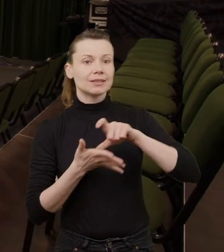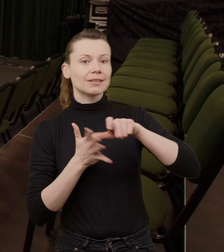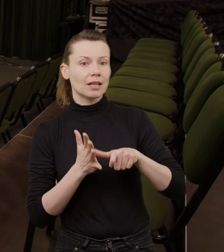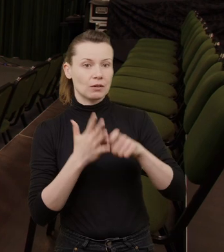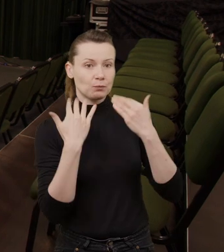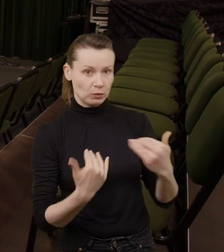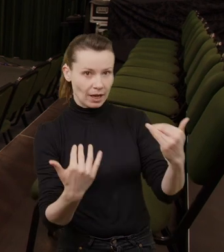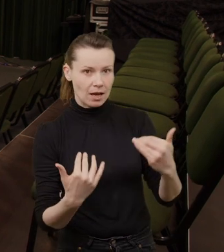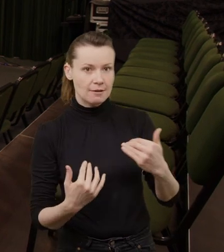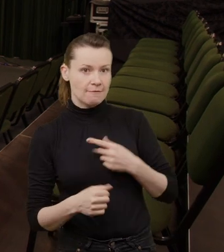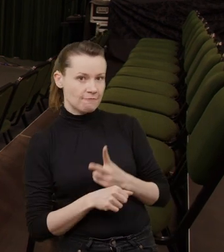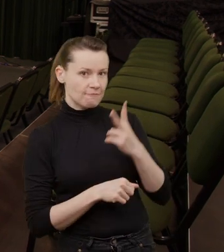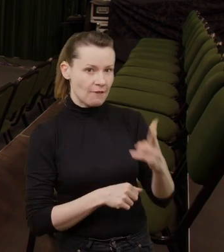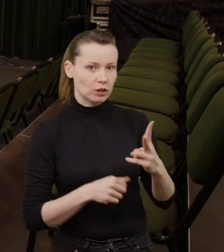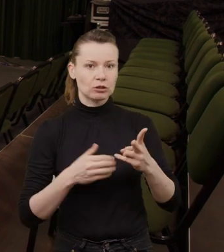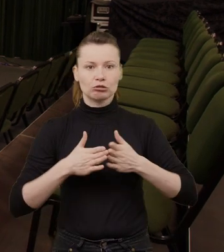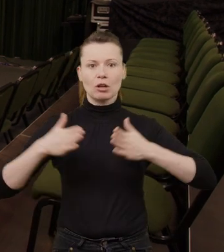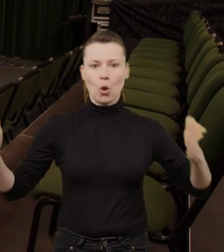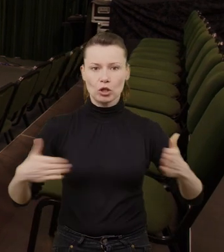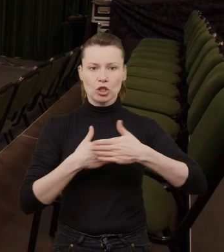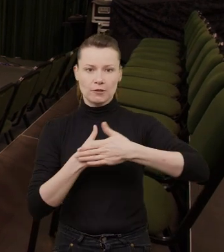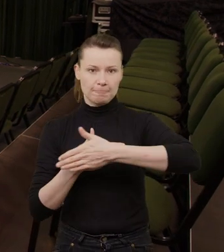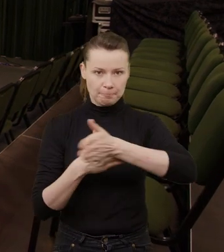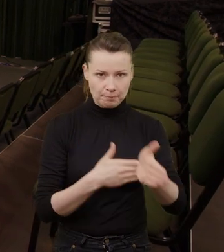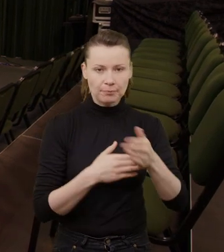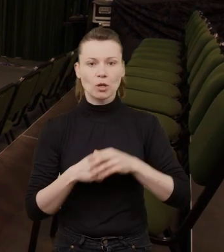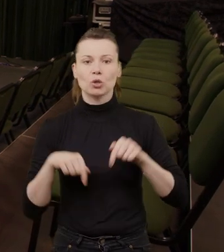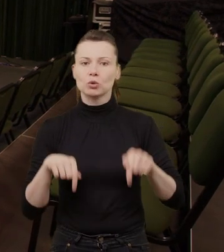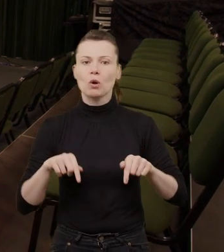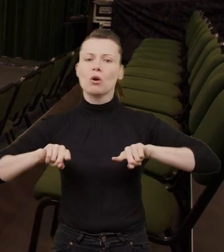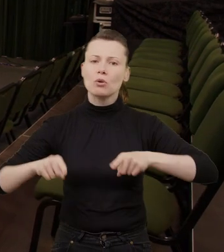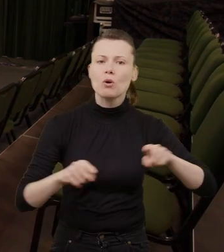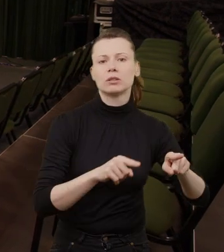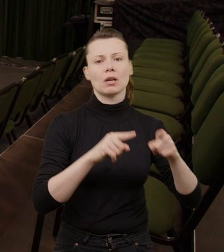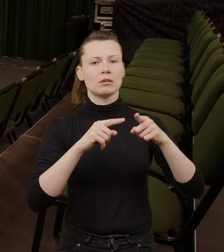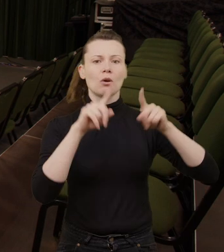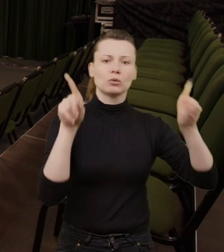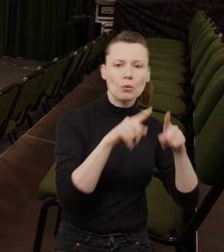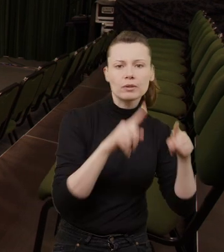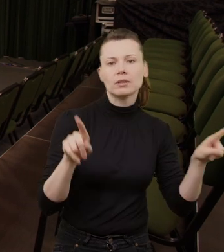Rafał: Tu organizujemy koncerty, pokazy filmowe, czasami z audiodeskrypcją oraz spotkania okolicznościowe